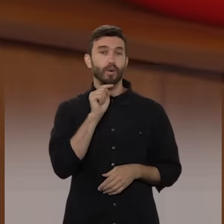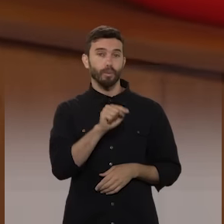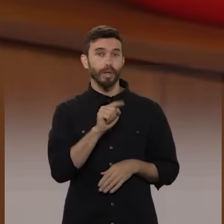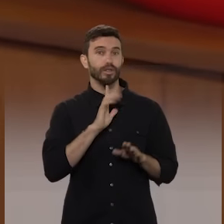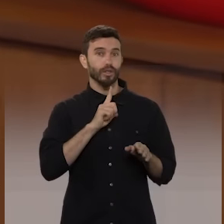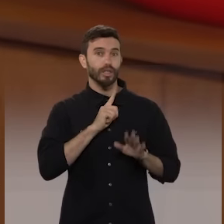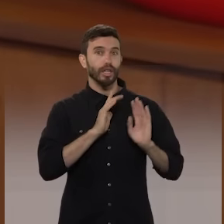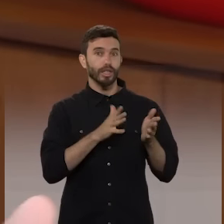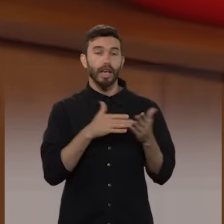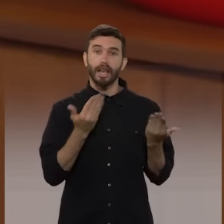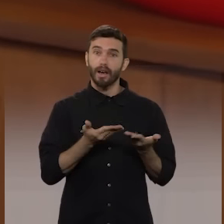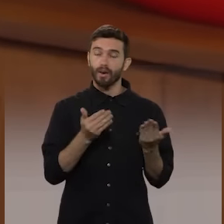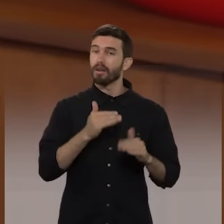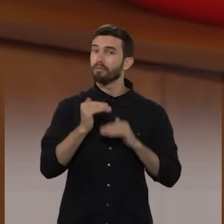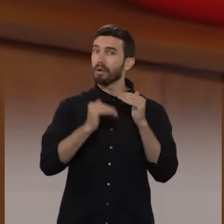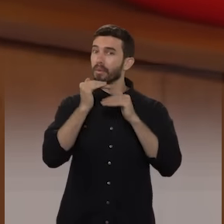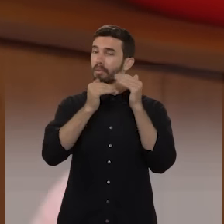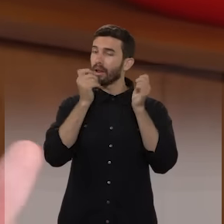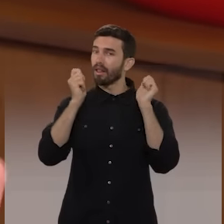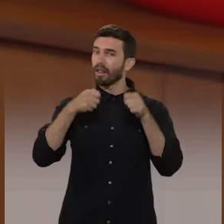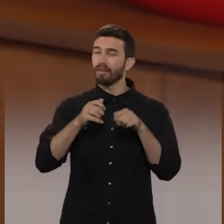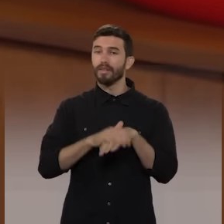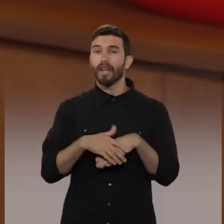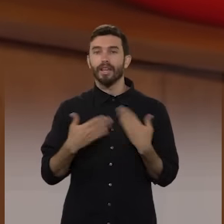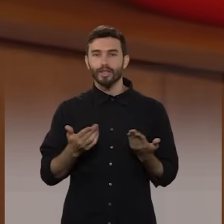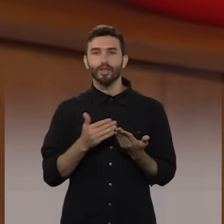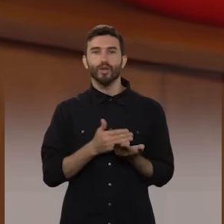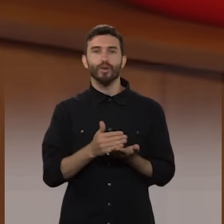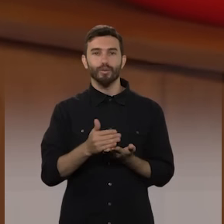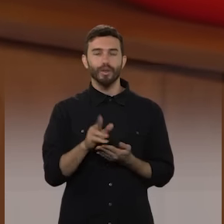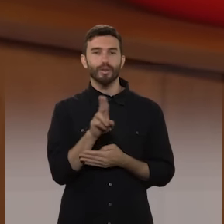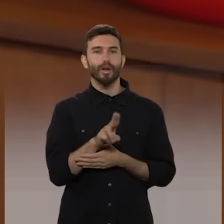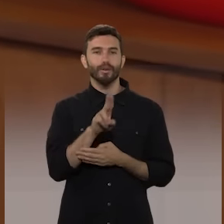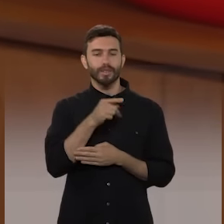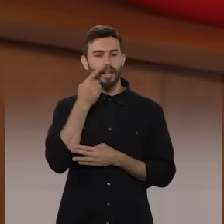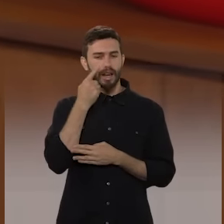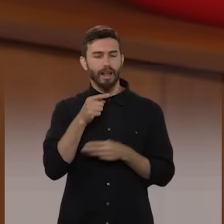podíamos avançar um pouco mais. E aí nós partimos para analisar os Estados Unidos, com uma operação